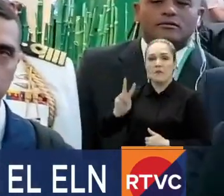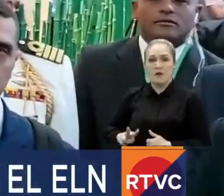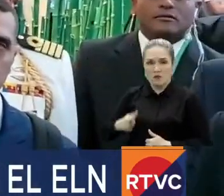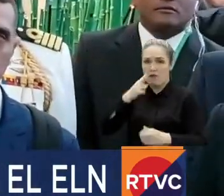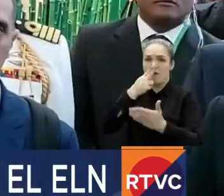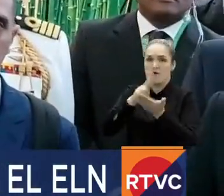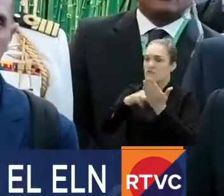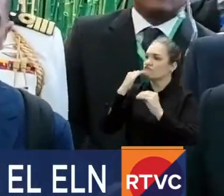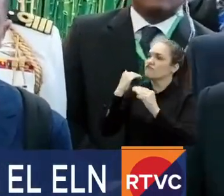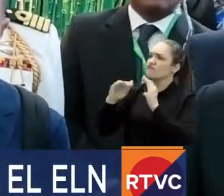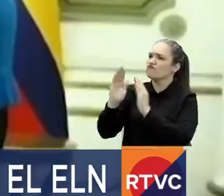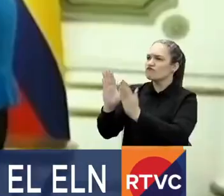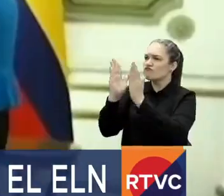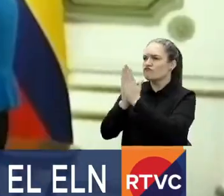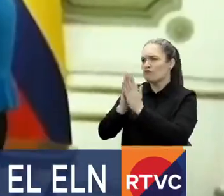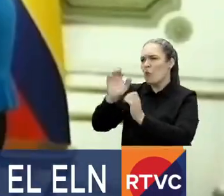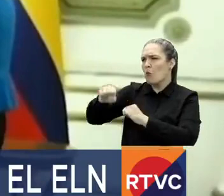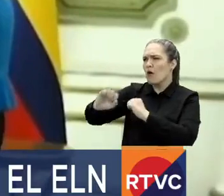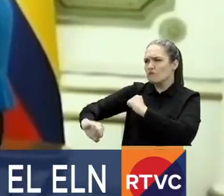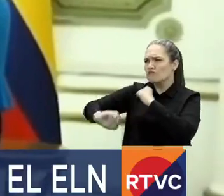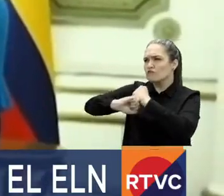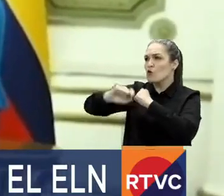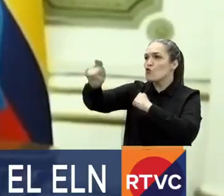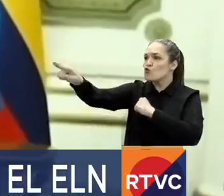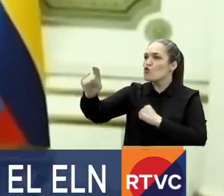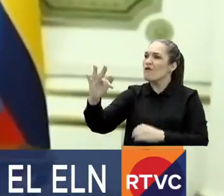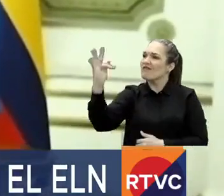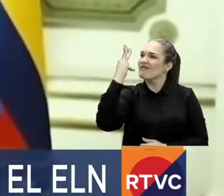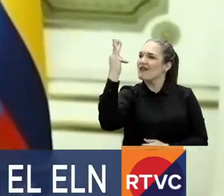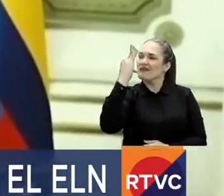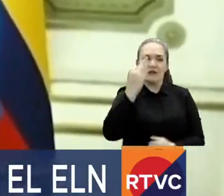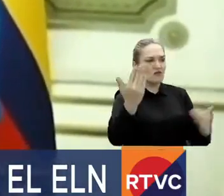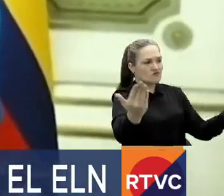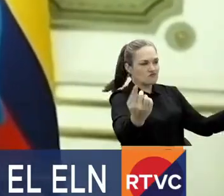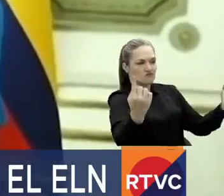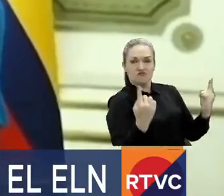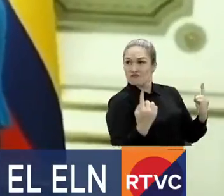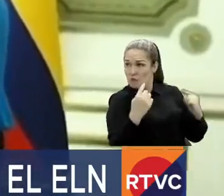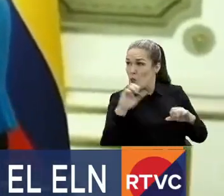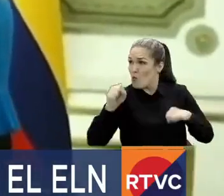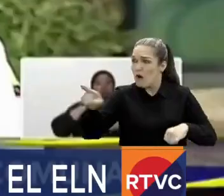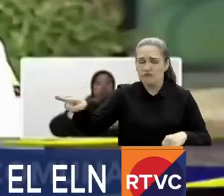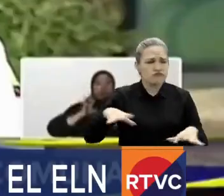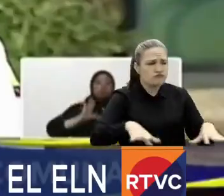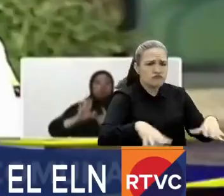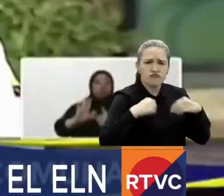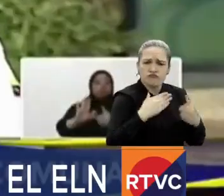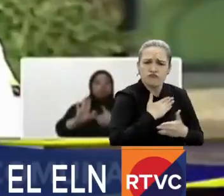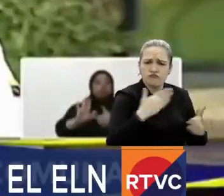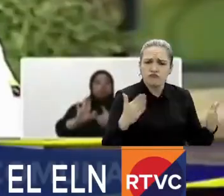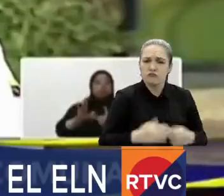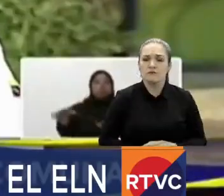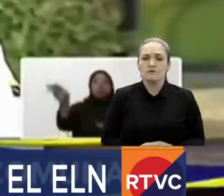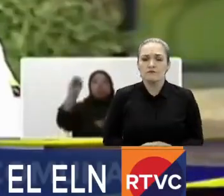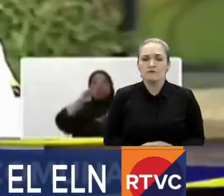EL 12 DE SEPTIEMBRE EL PRESIDENTE ENVIó UNA CARTA A SU